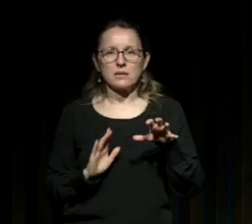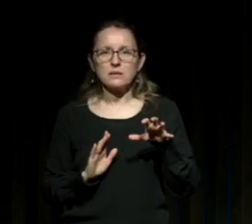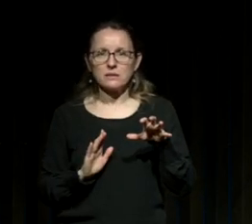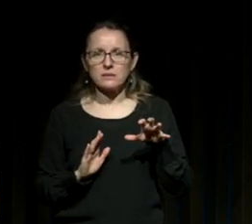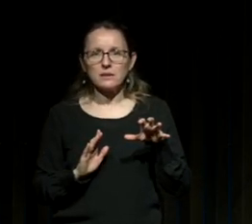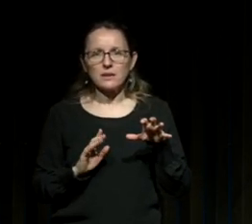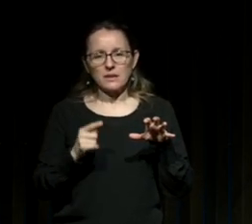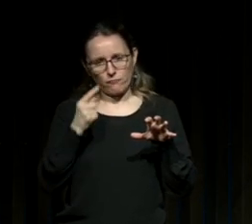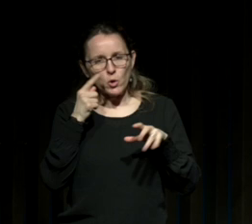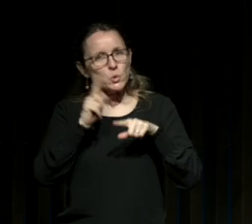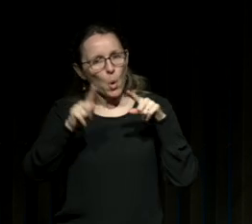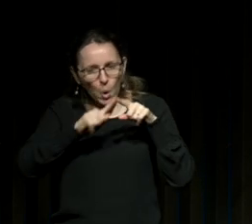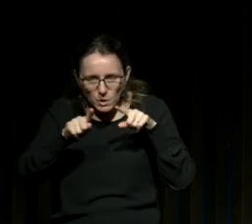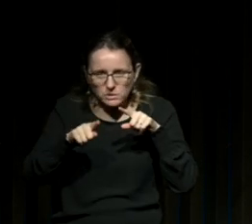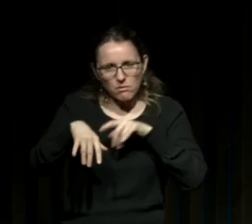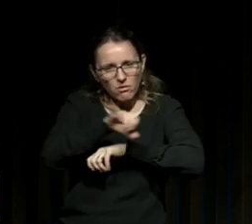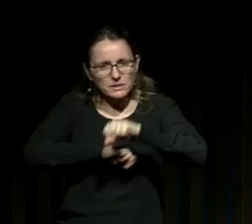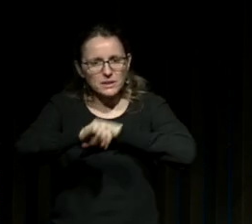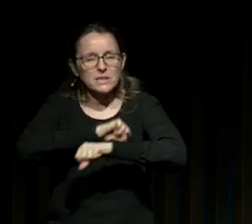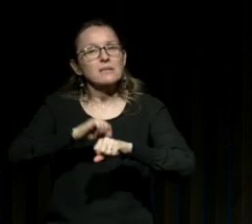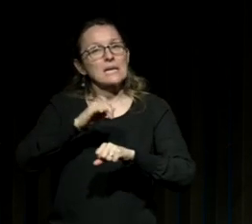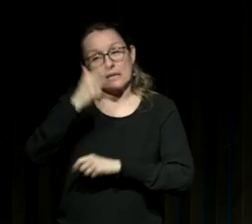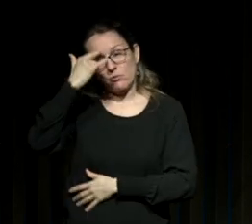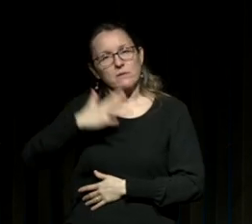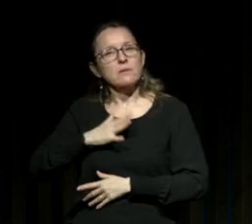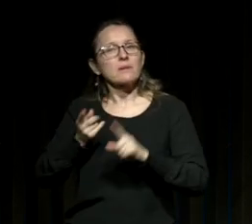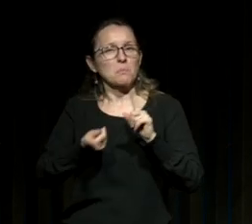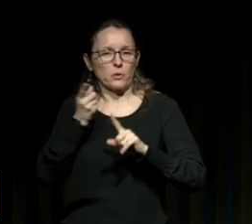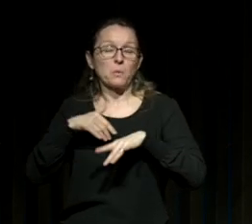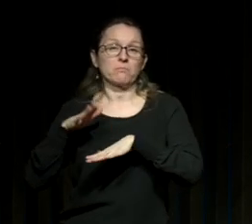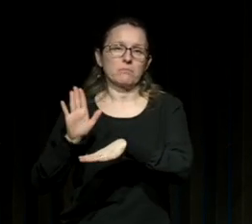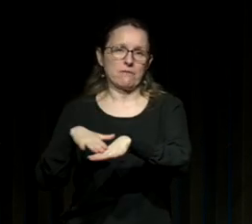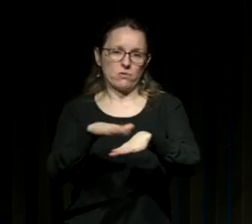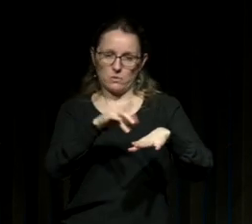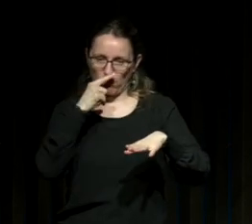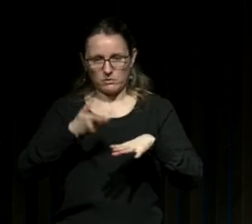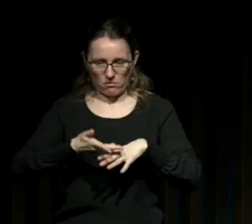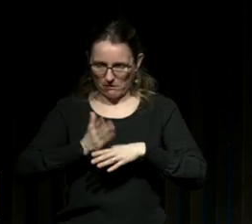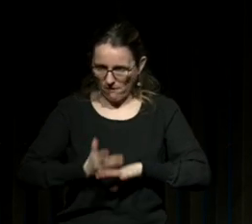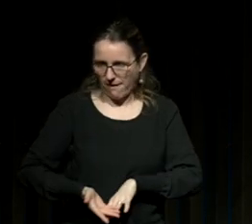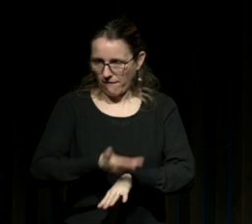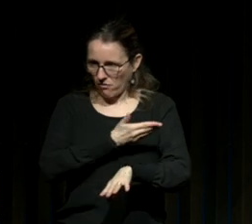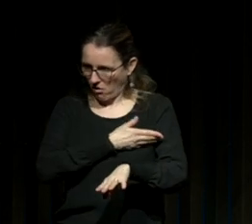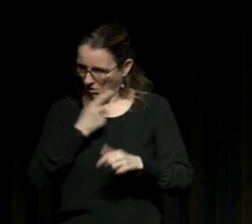de penser à la prévention est bien sûr un autre niveau mais aussi au niveau des politiques des